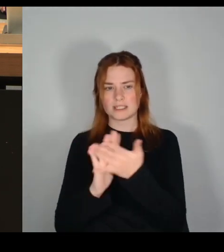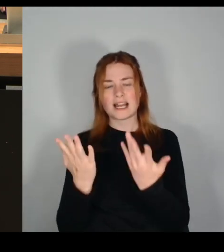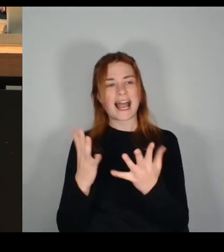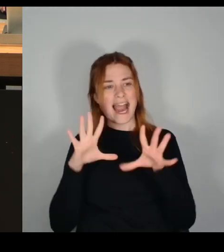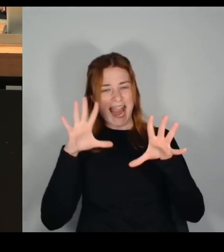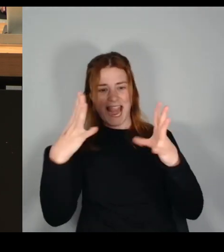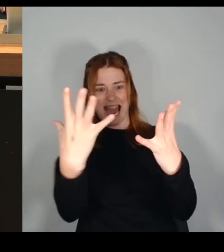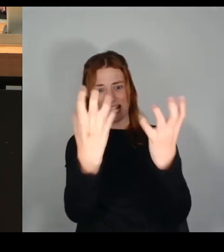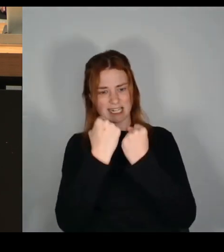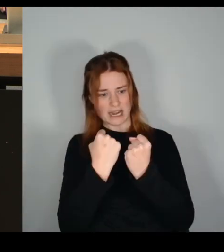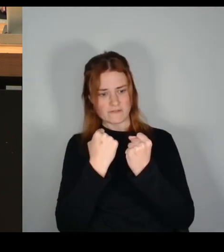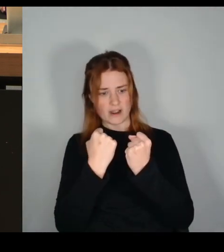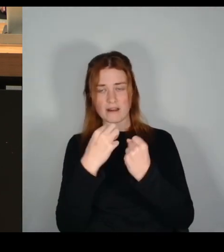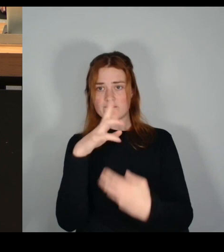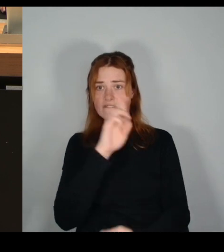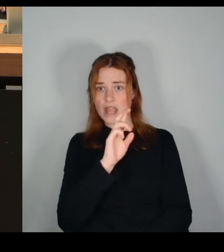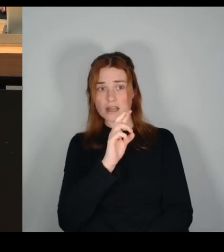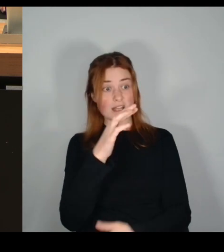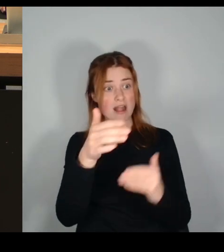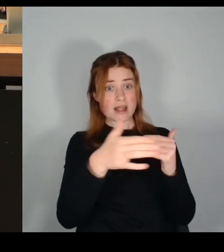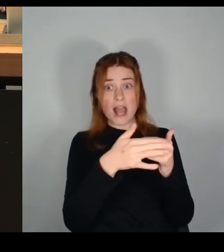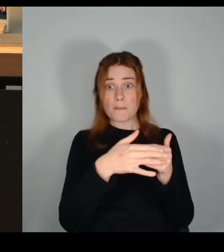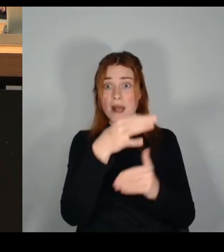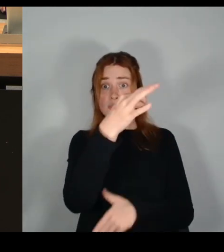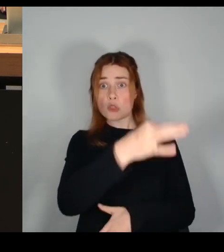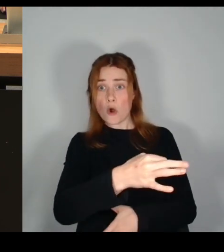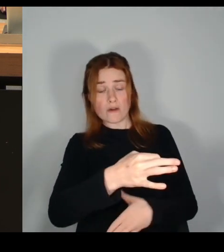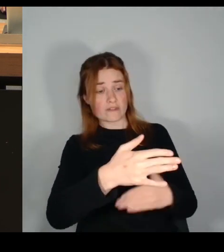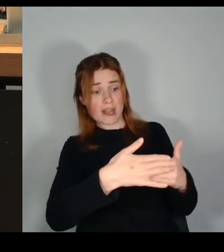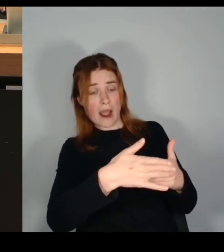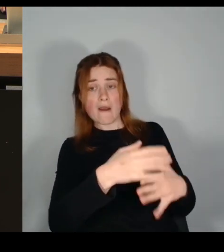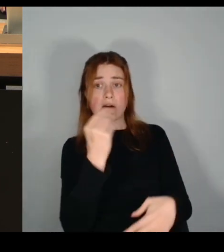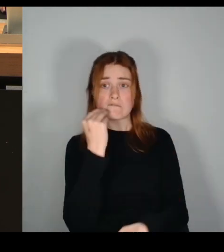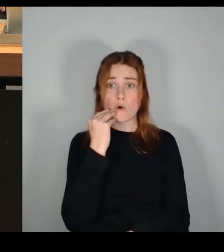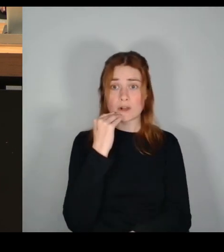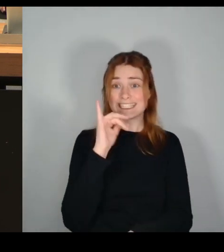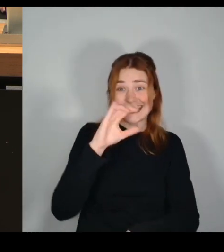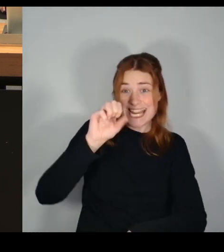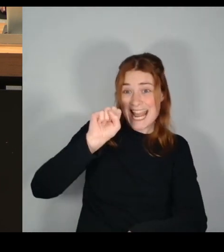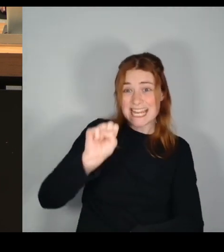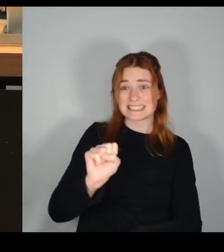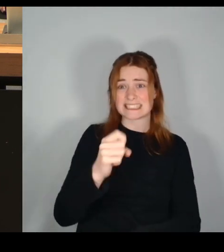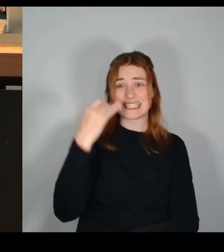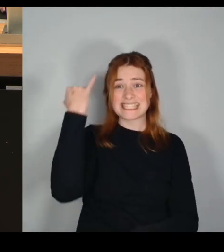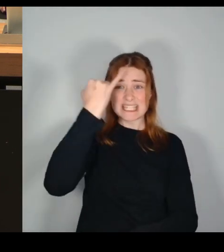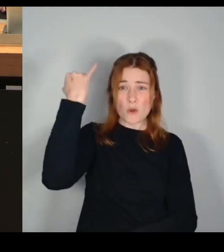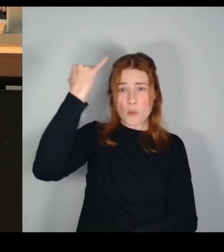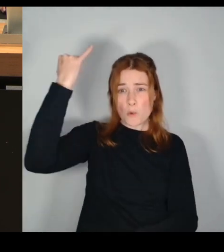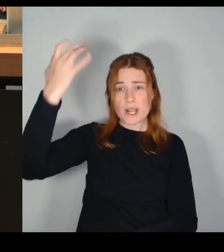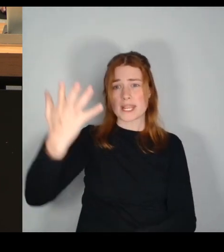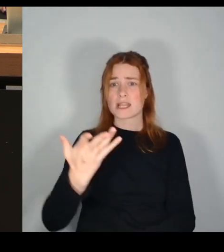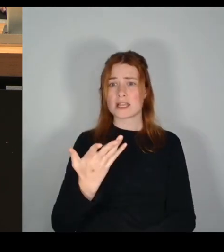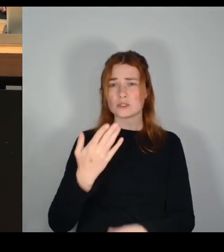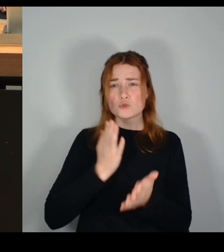Der IS ist eine Ideologie, und sie ist immer noch da. Zitat Ende. Herr Kollege, gestatten Sie eine